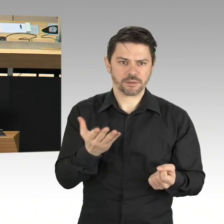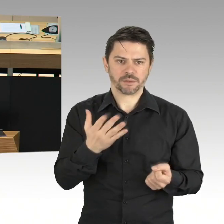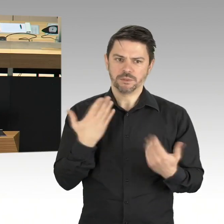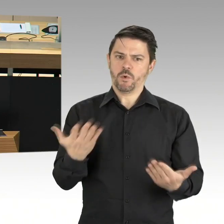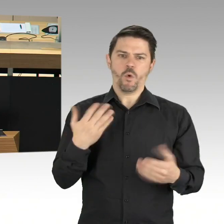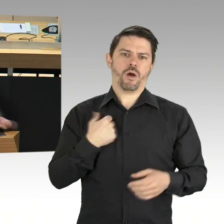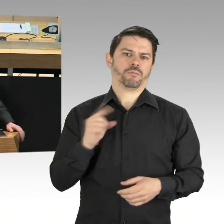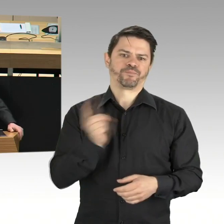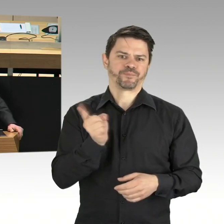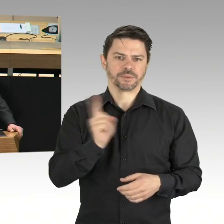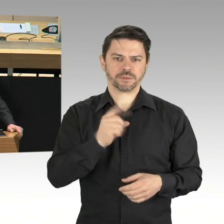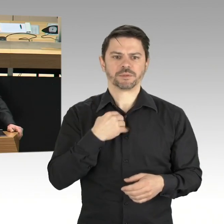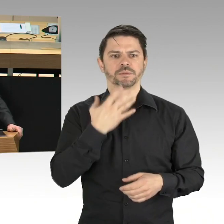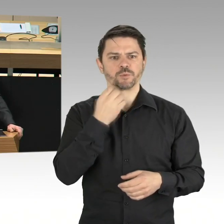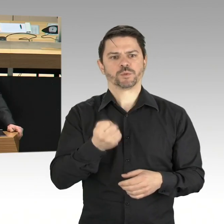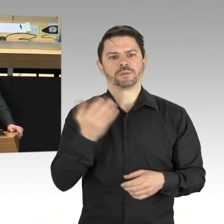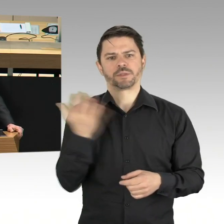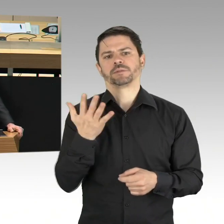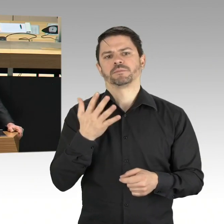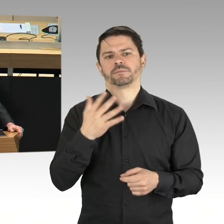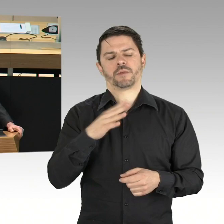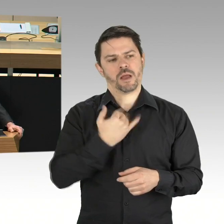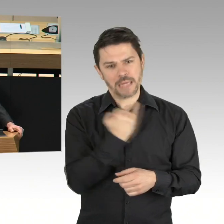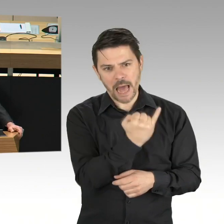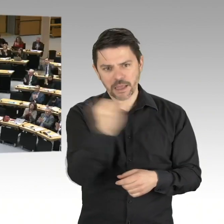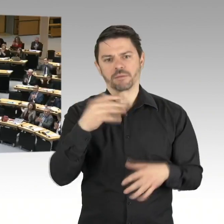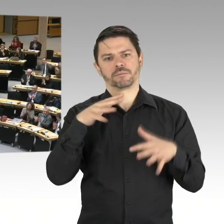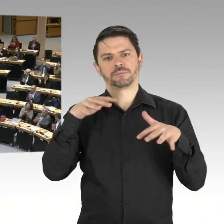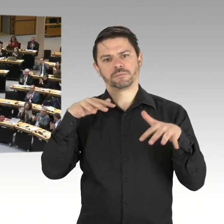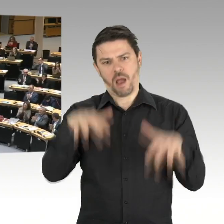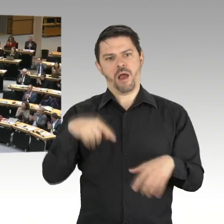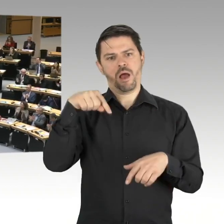meine Damen und Herren. (Beifall) Meine Damen und Herren,